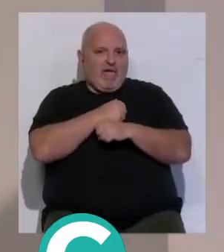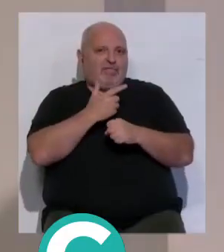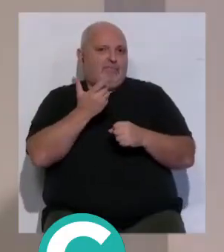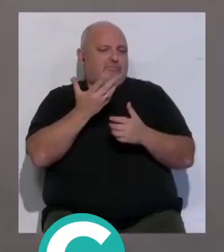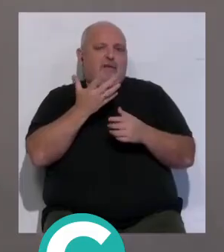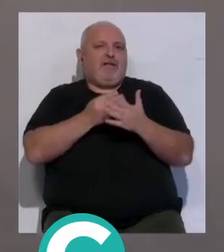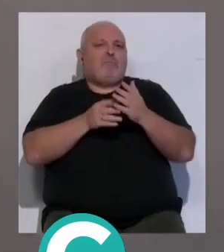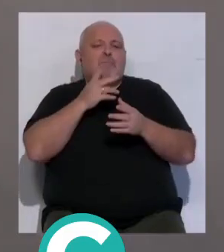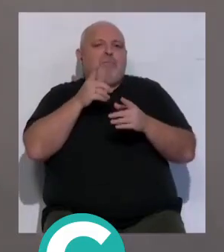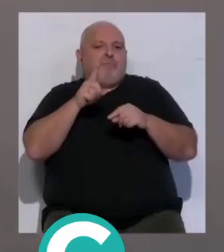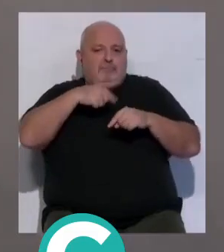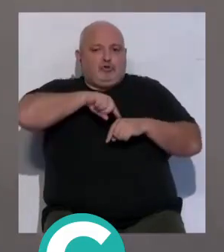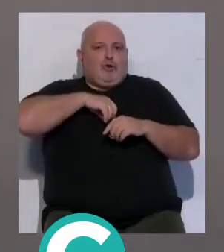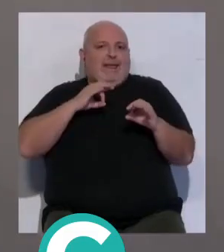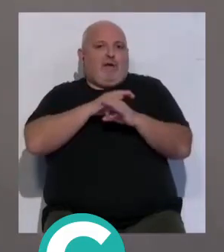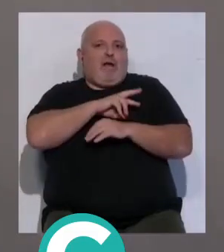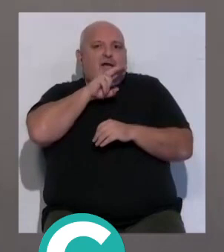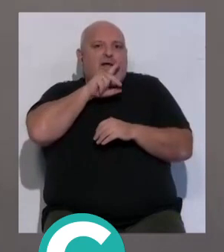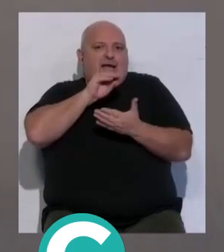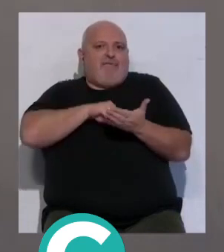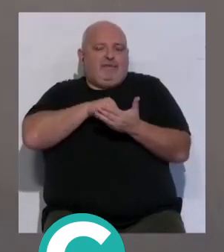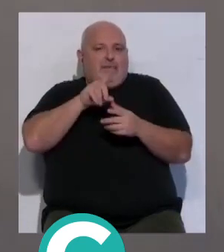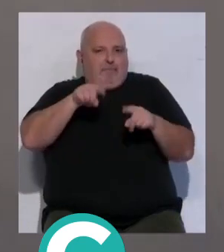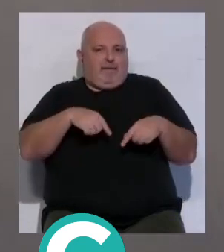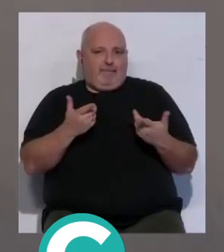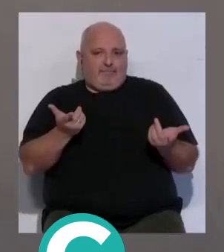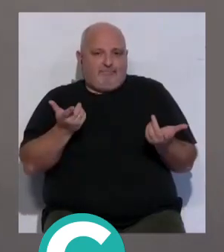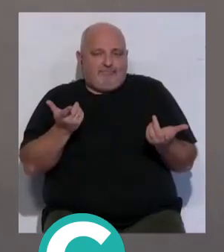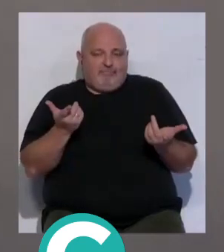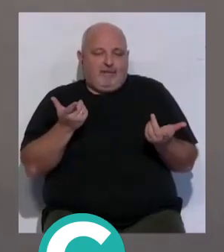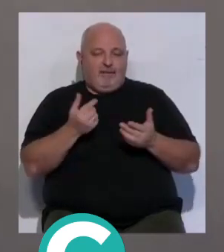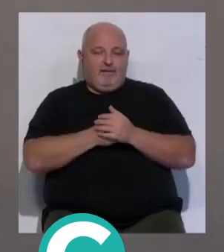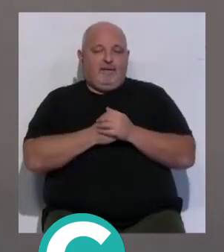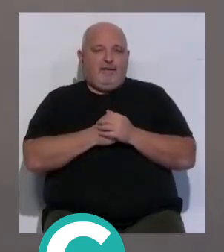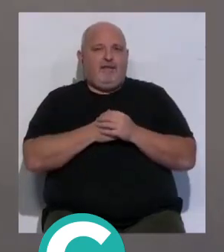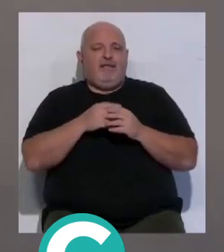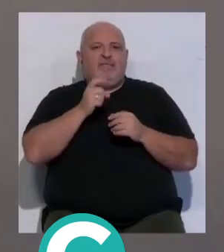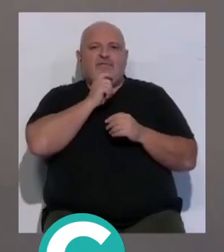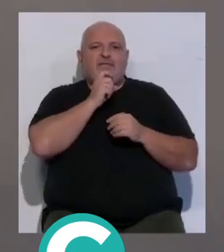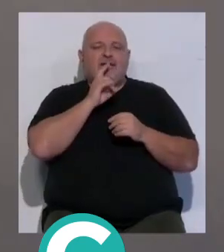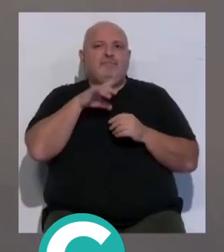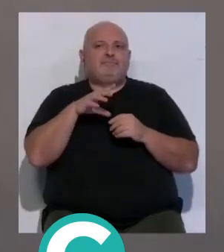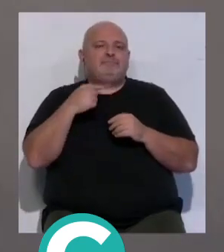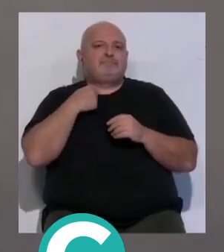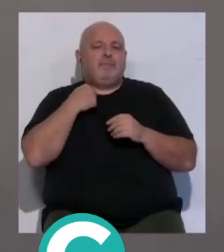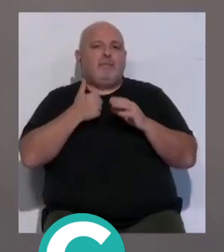entonces creo que como decíamos el otro día es difícil saber perder pero más difícil también